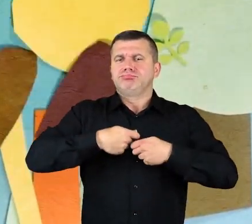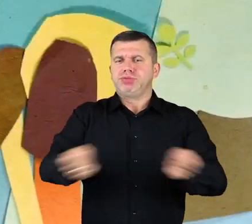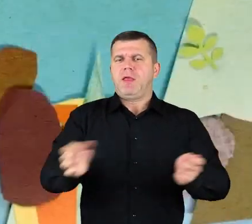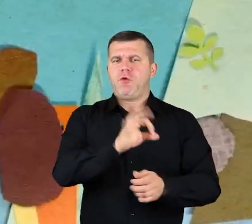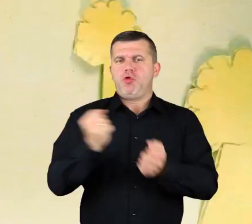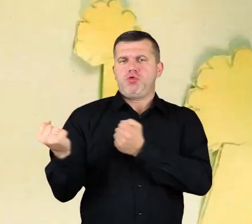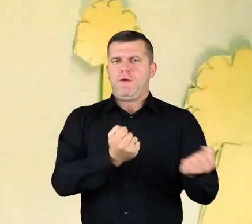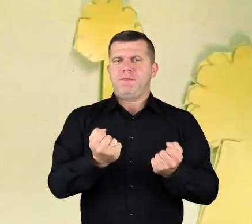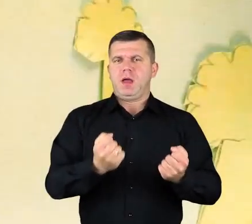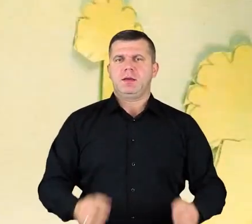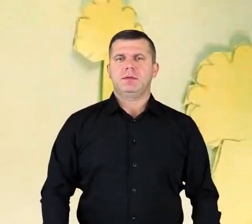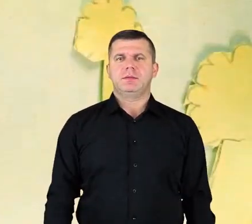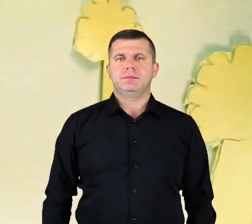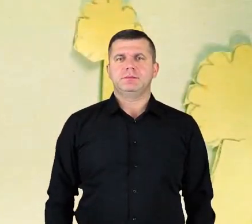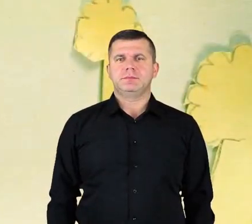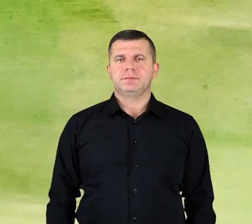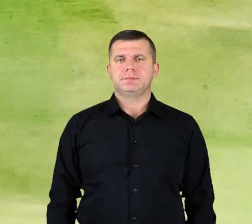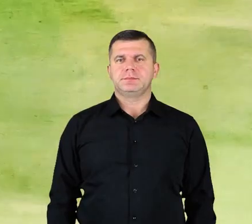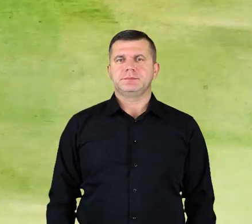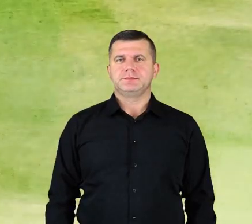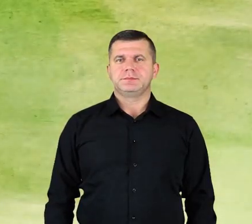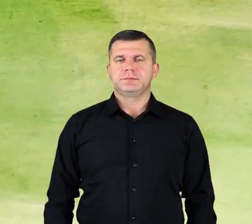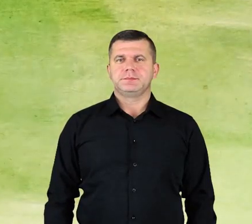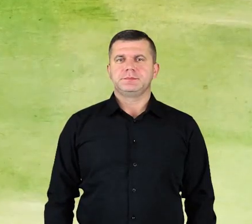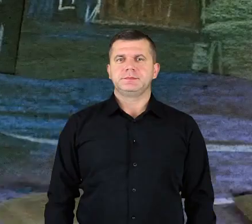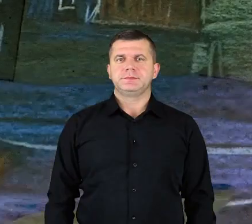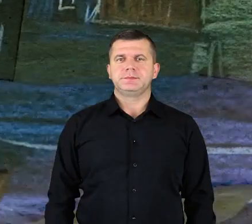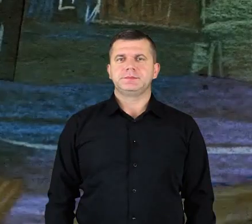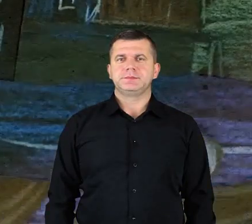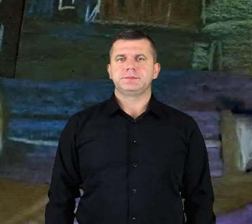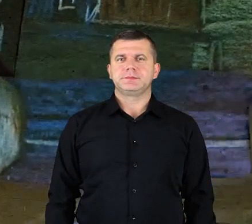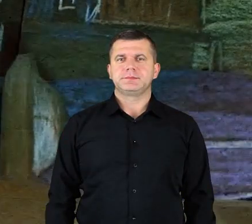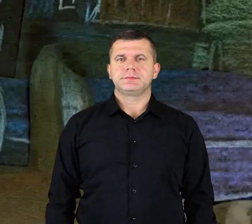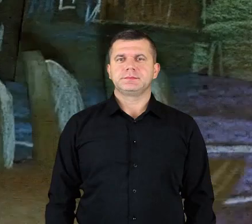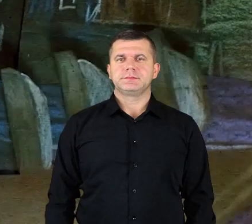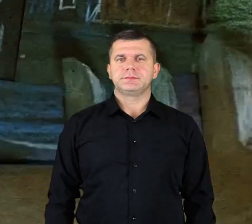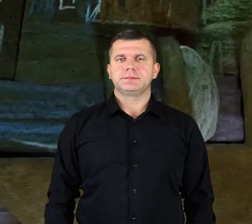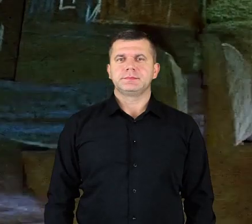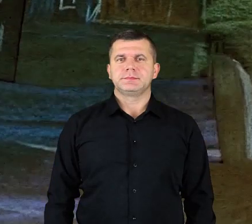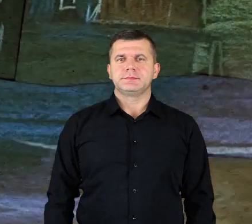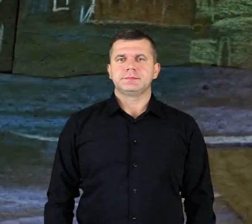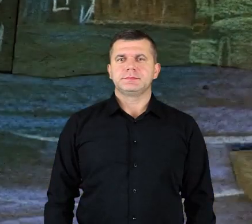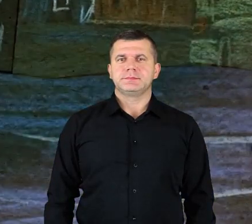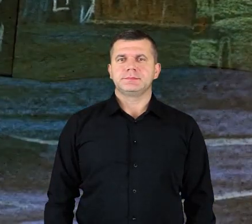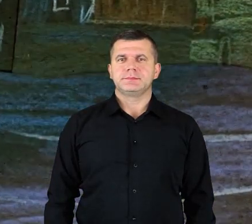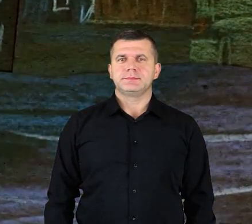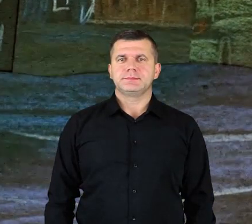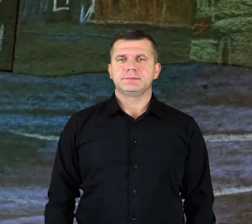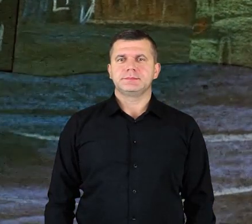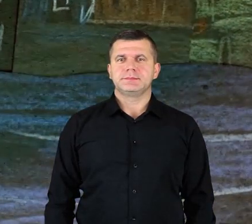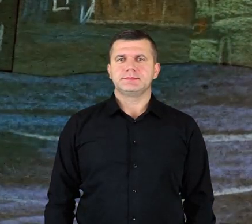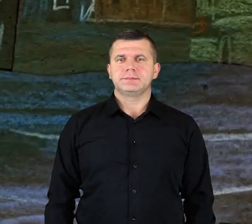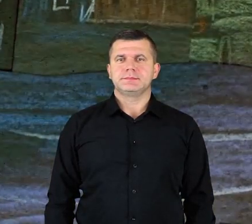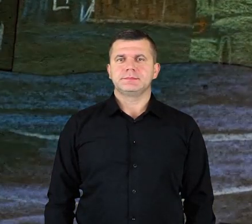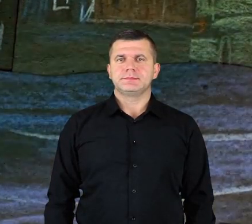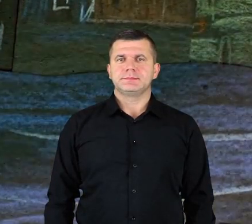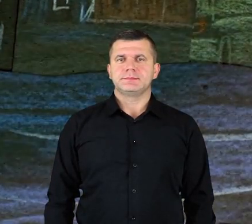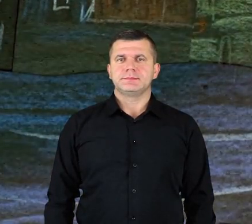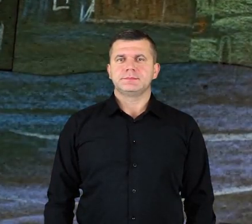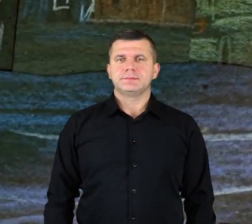[melodia na ukulele]